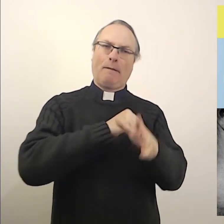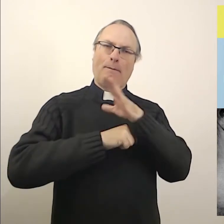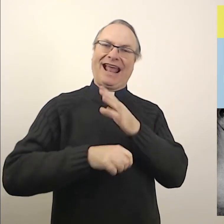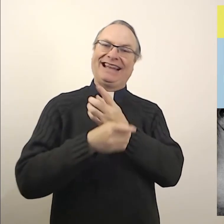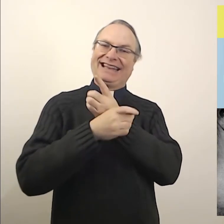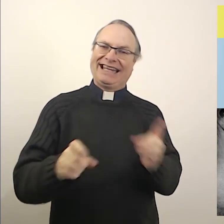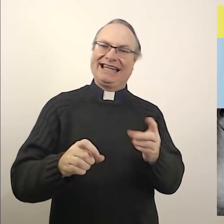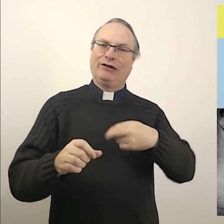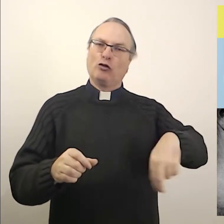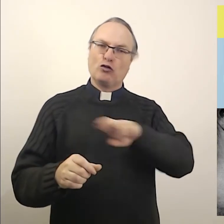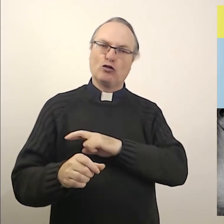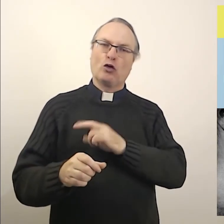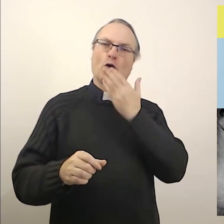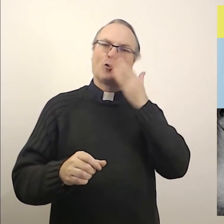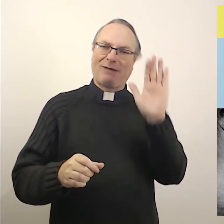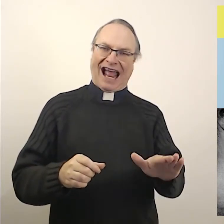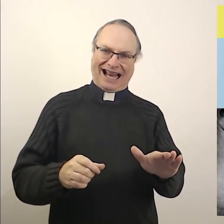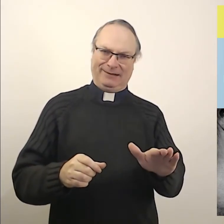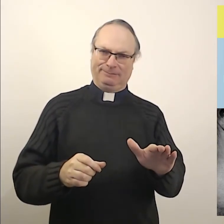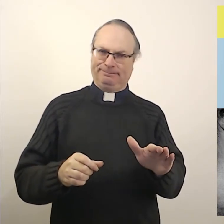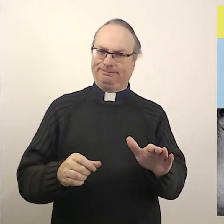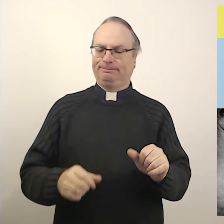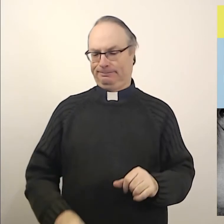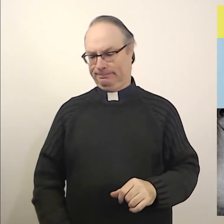mais délivre-nous du mal.